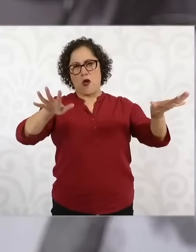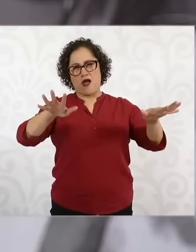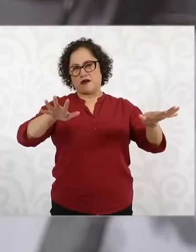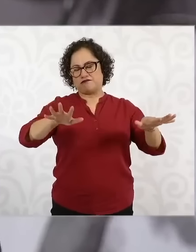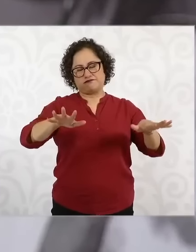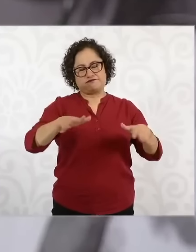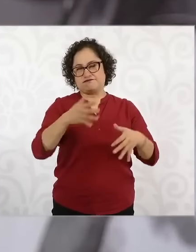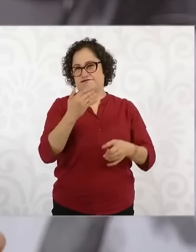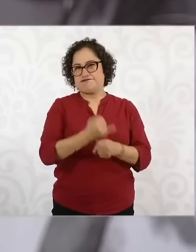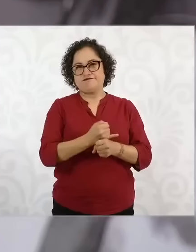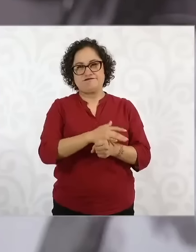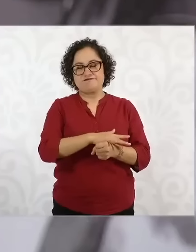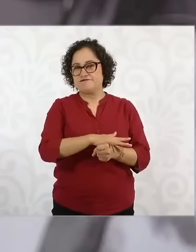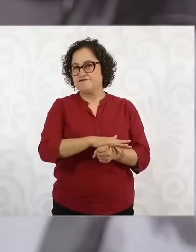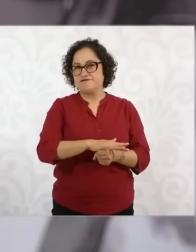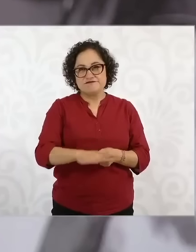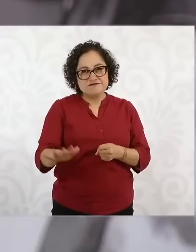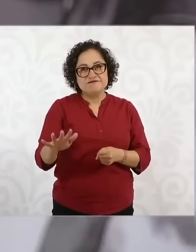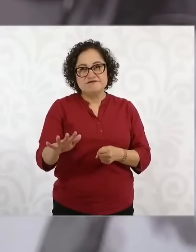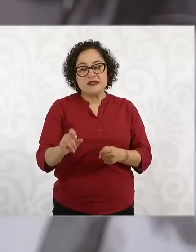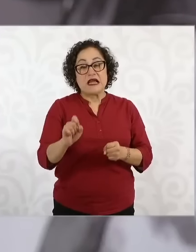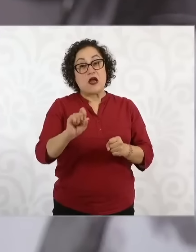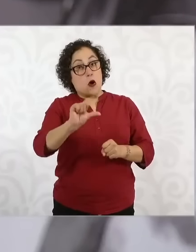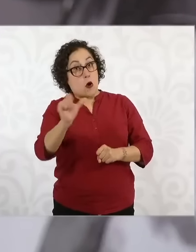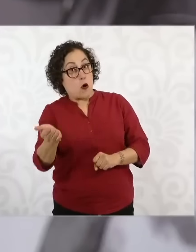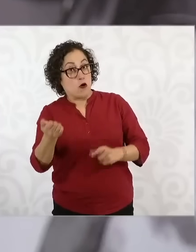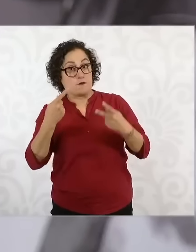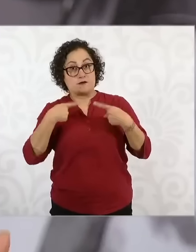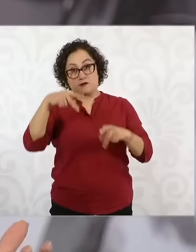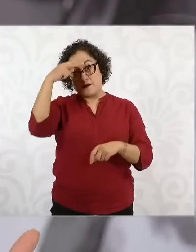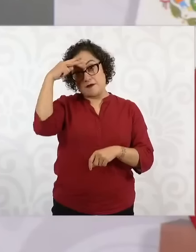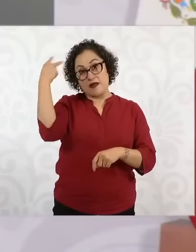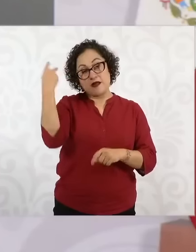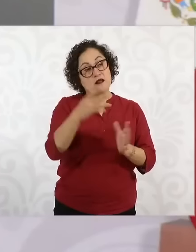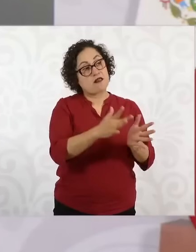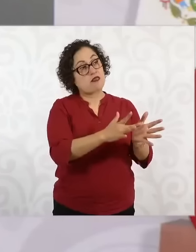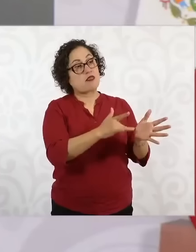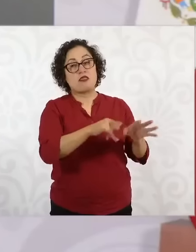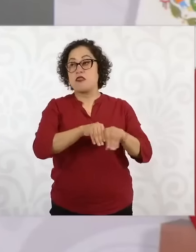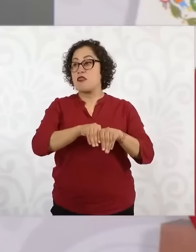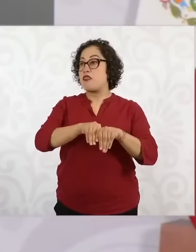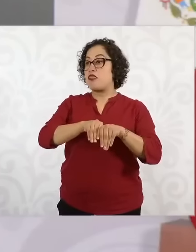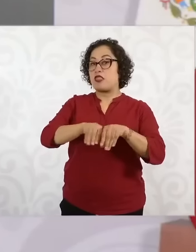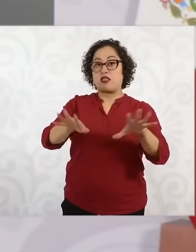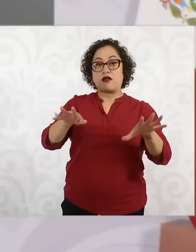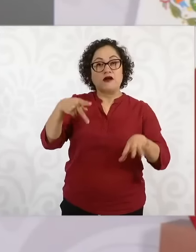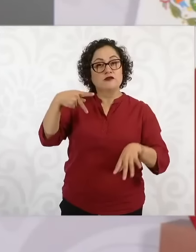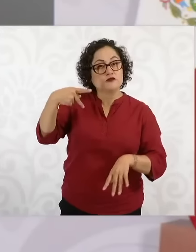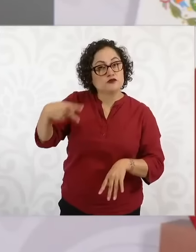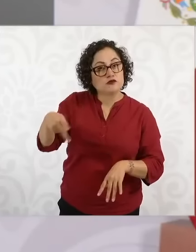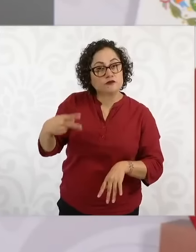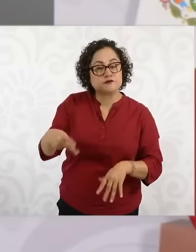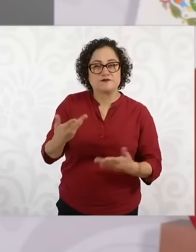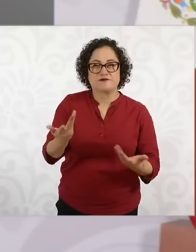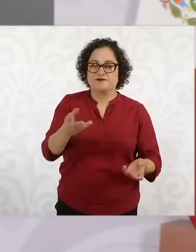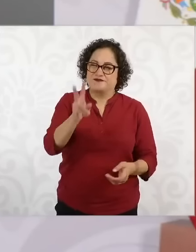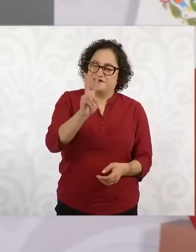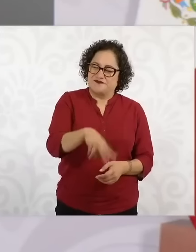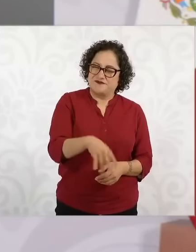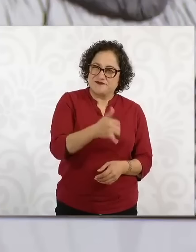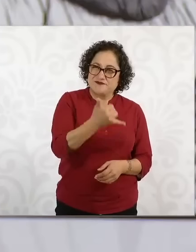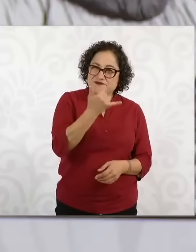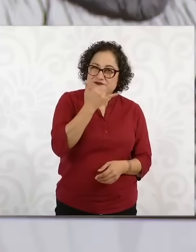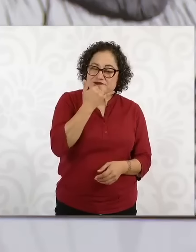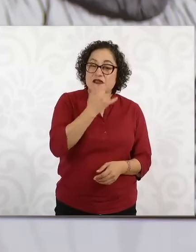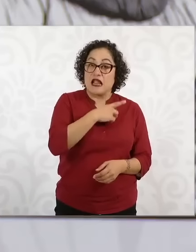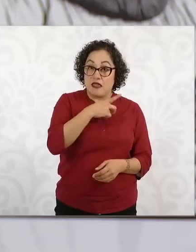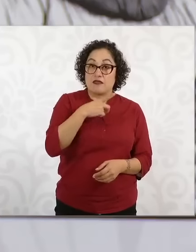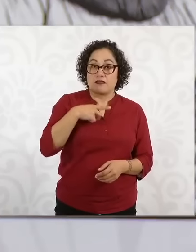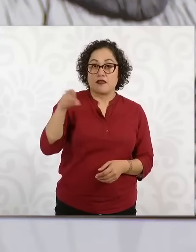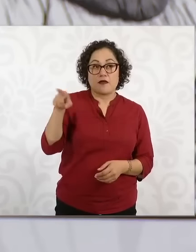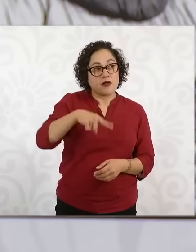lo coloque en su propia red. Entonces, de verdad, mínimo deberían de disculparse, mínimo,